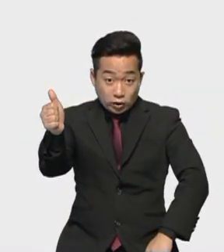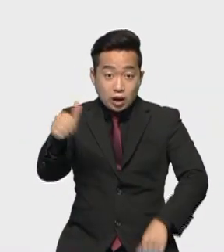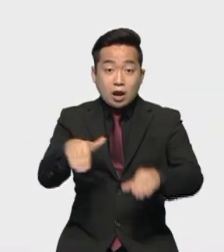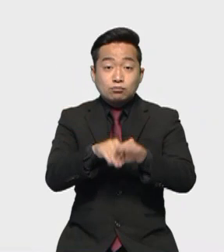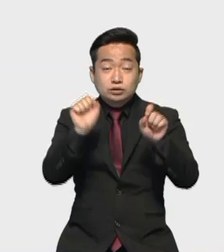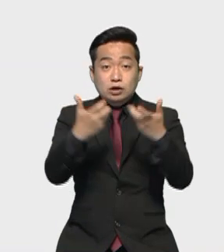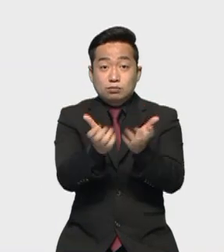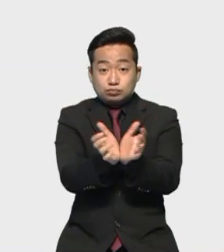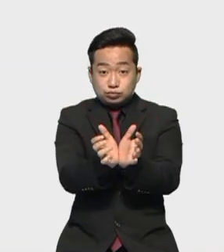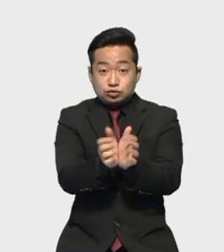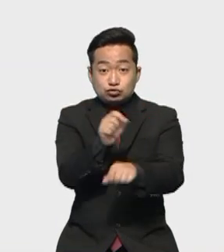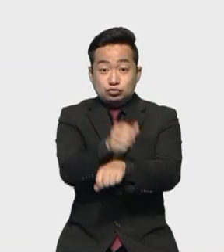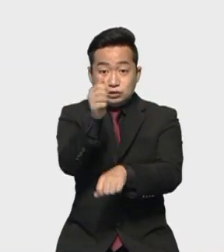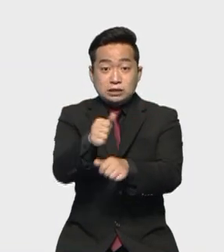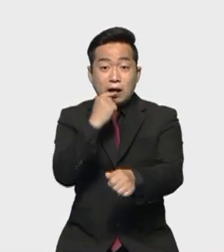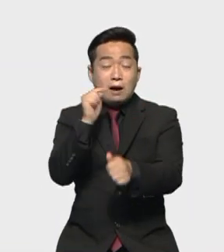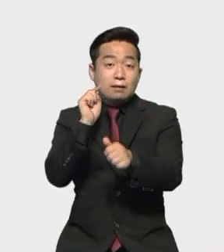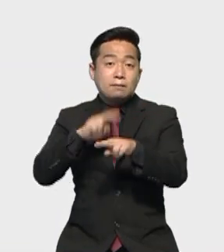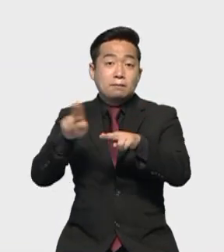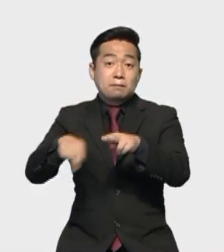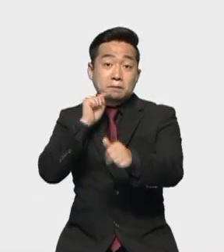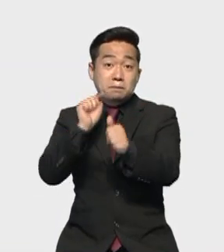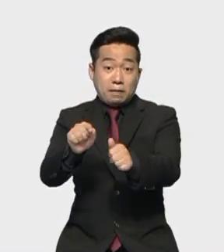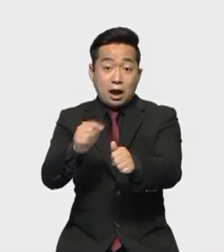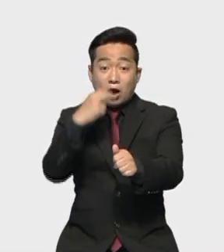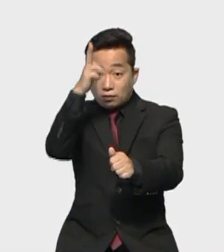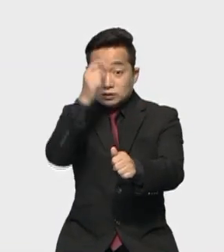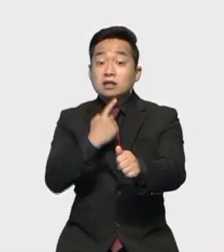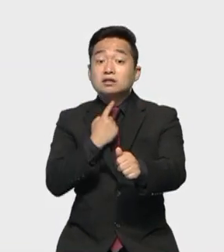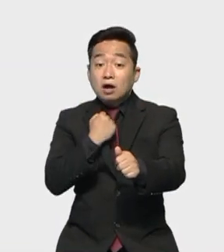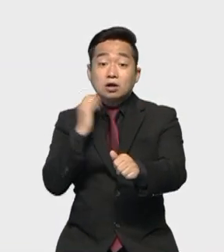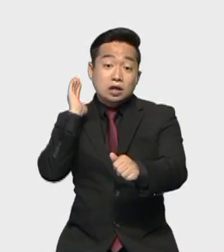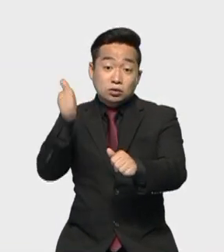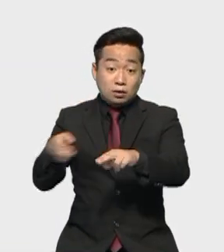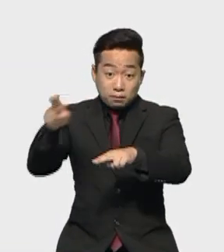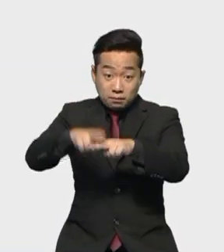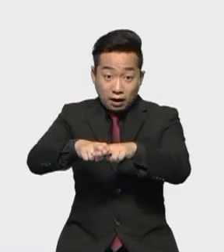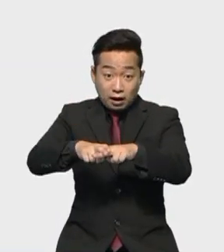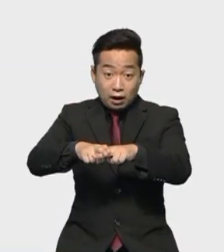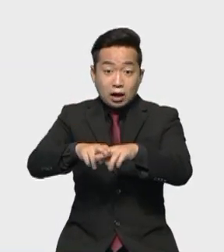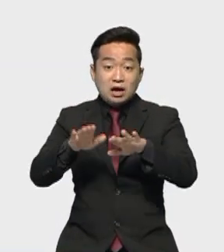강요 사건을 수사했던 검사가 대통령이 되었다고 서슴없이 사직을 강요하고